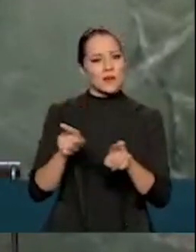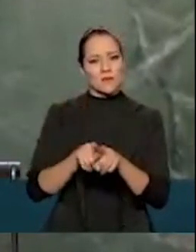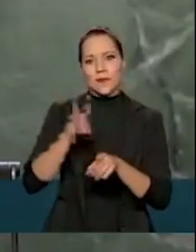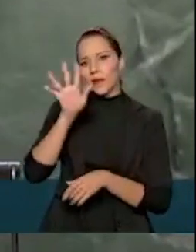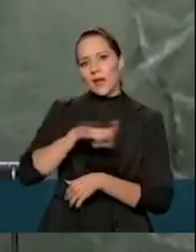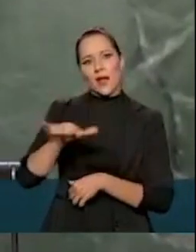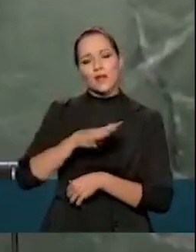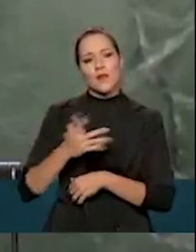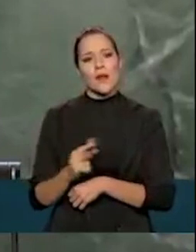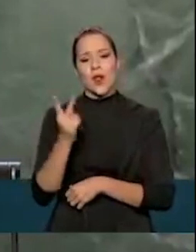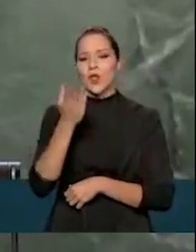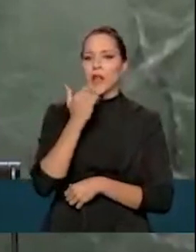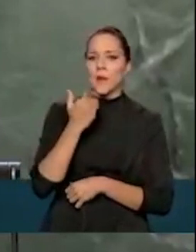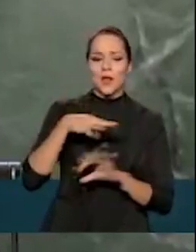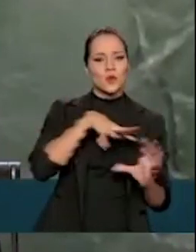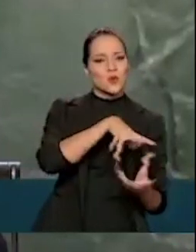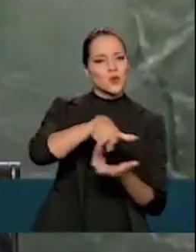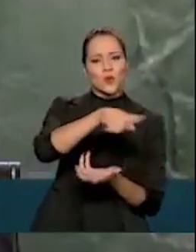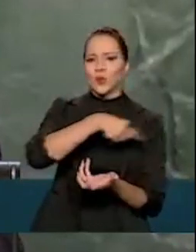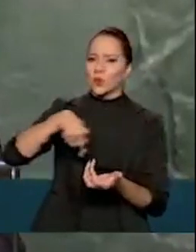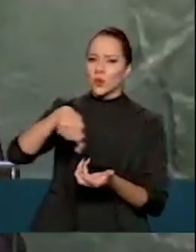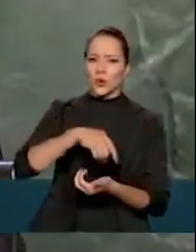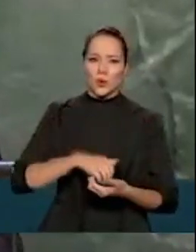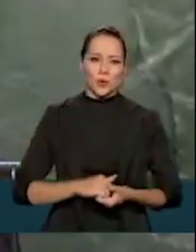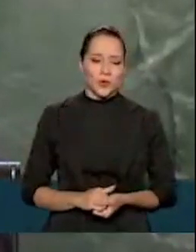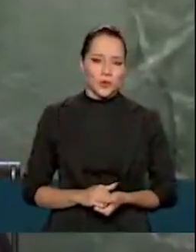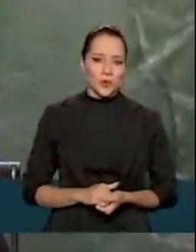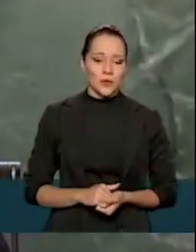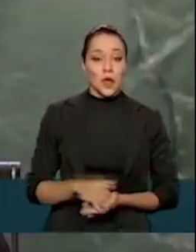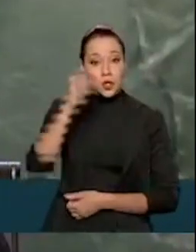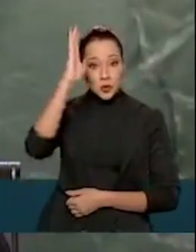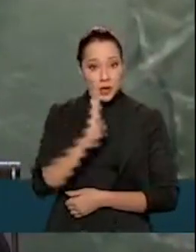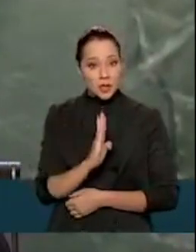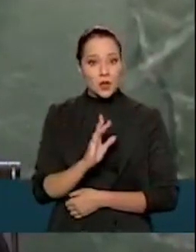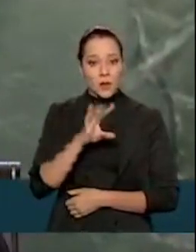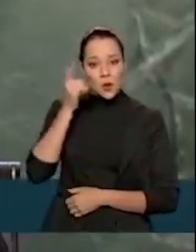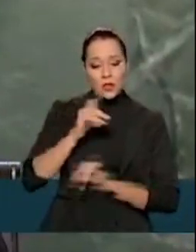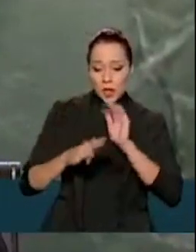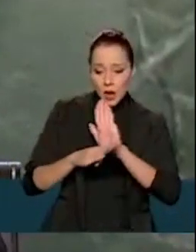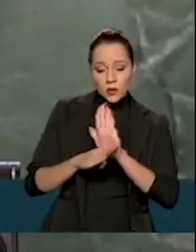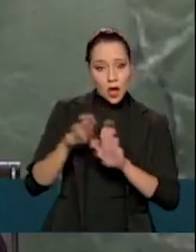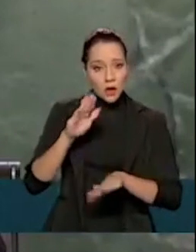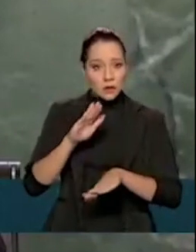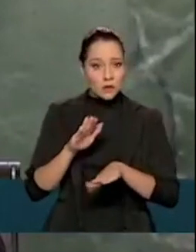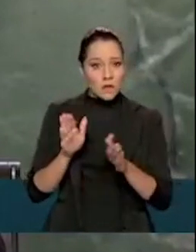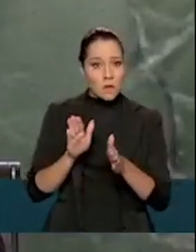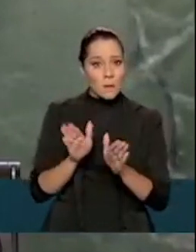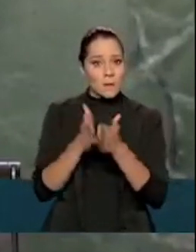gêneros alimentícios no mundo todo e no Brasil para atender aqueles mais Humildes obrigados